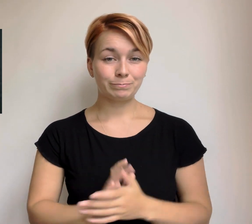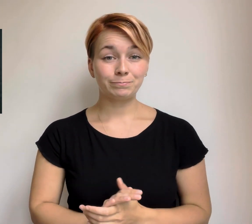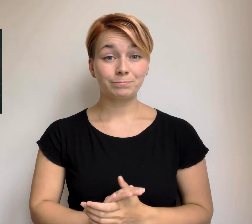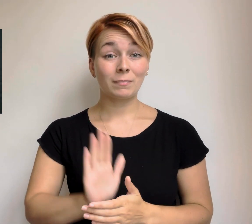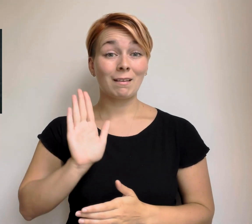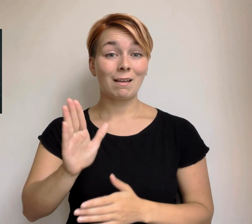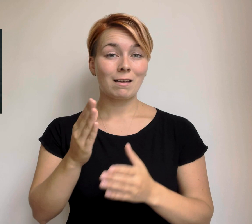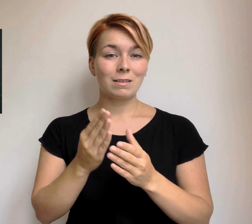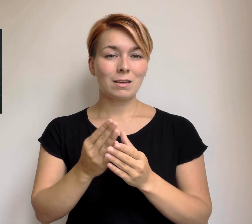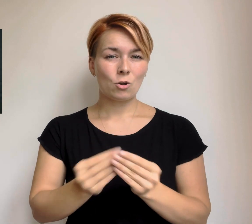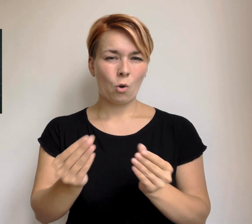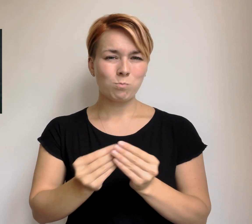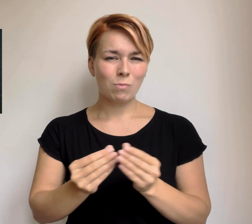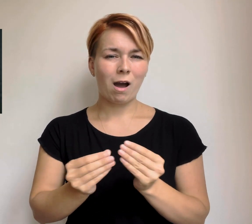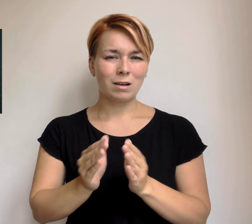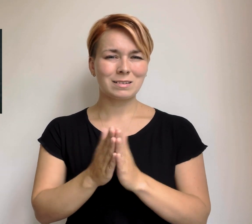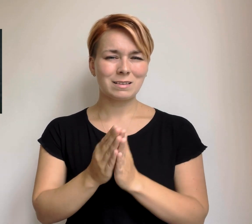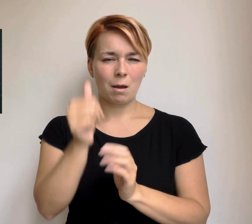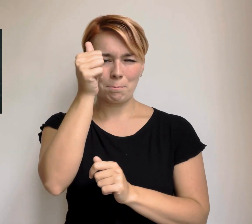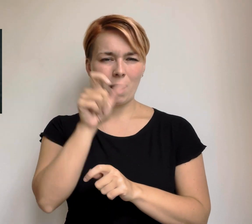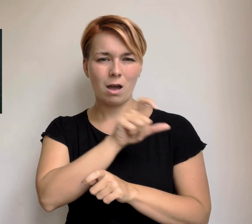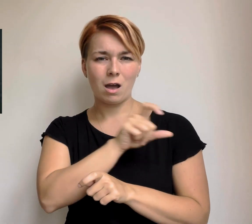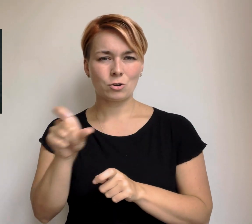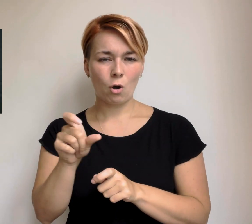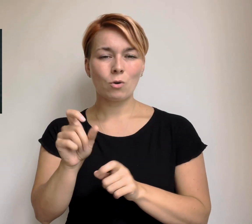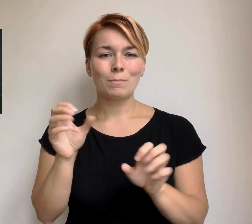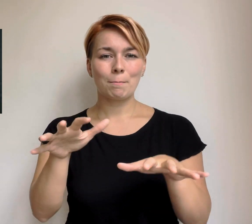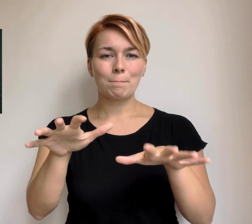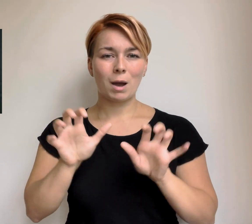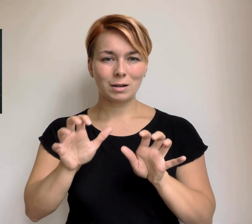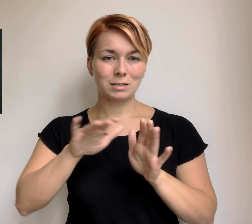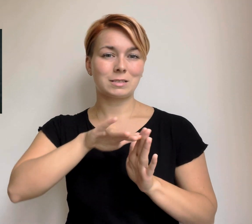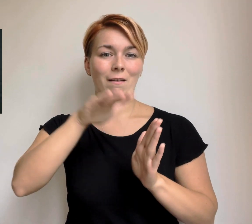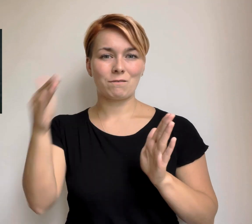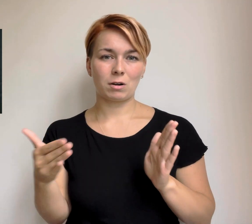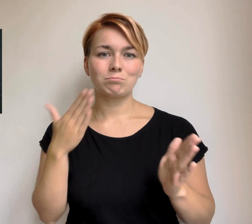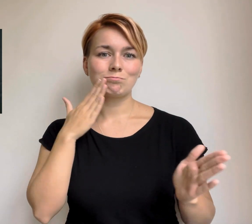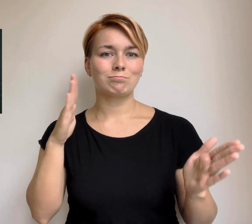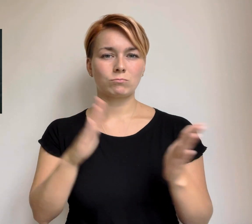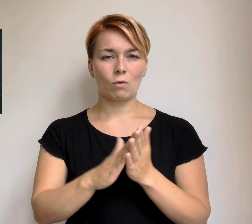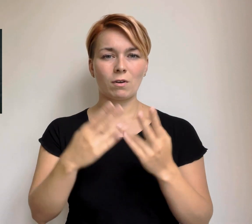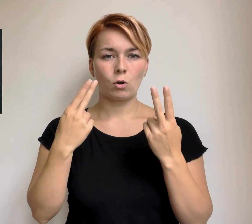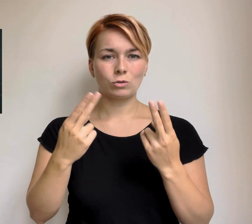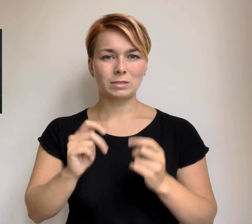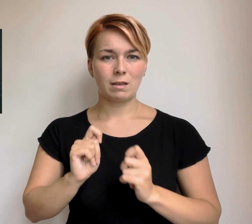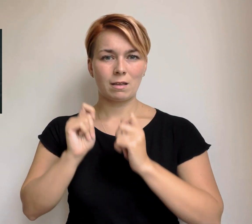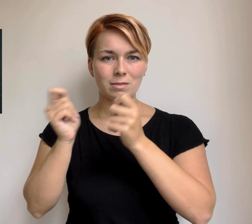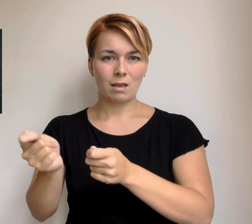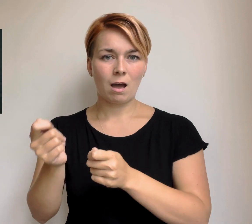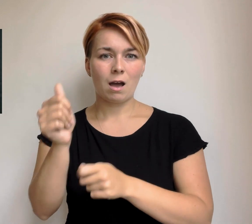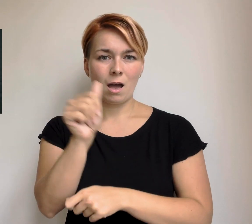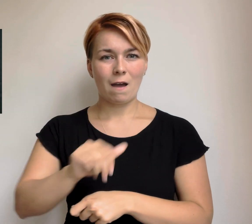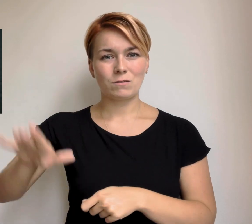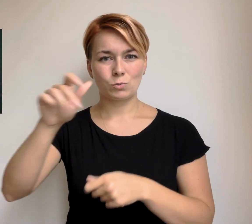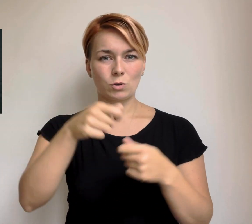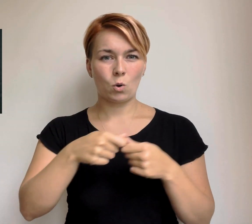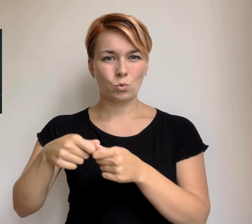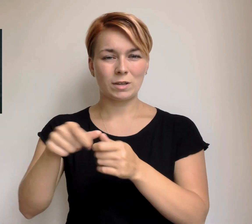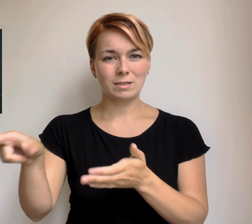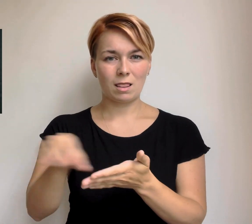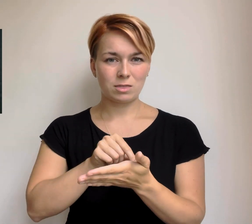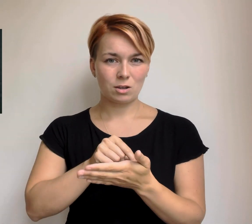Za román Magnetický vrch získala Cenu Evropské unie za literaturu.